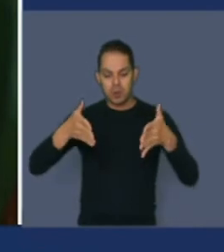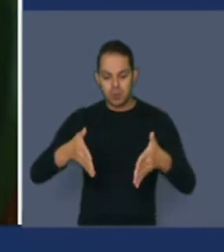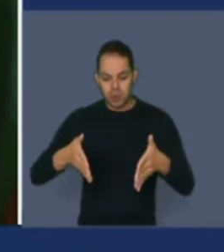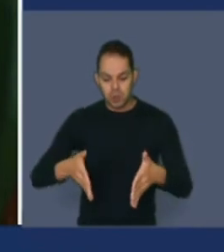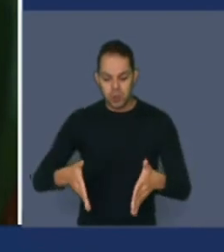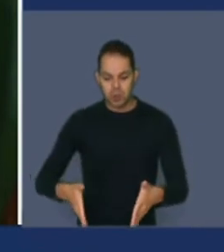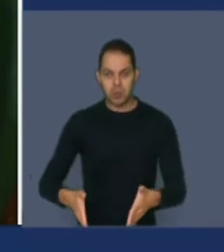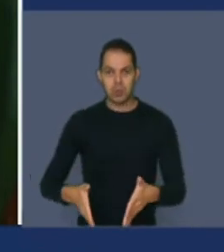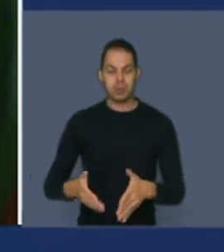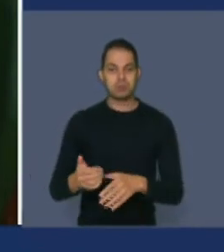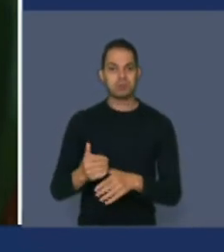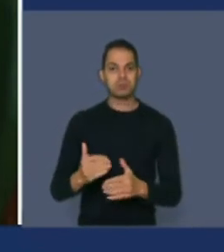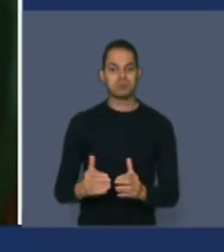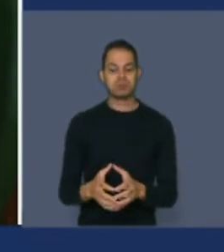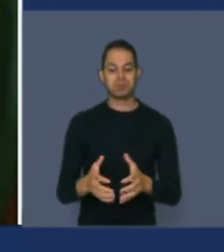CAUSA QUE O GOVERNO ABANDONOU.